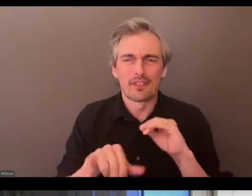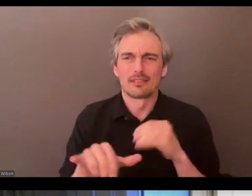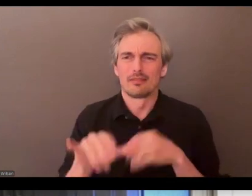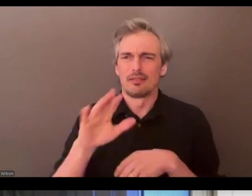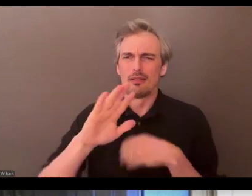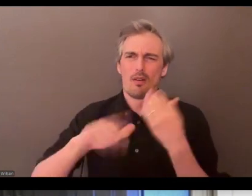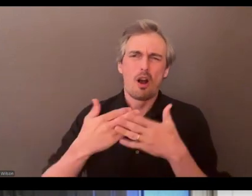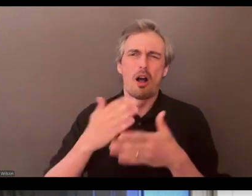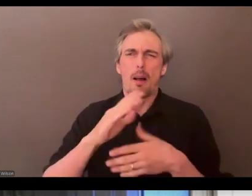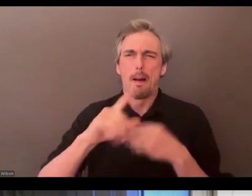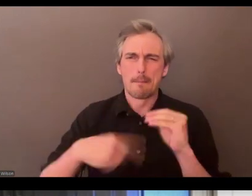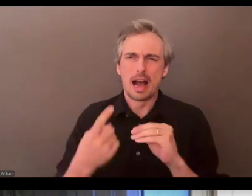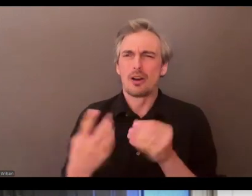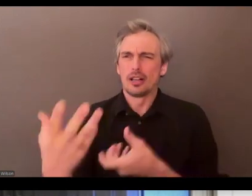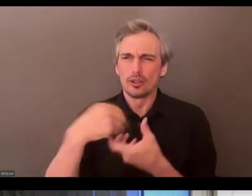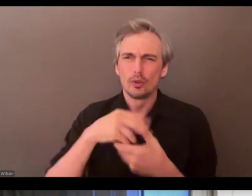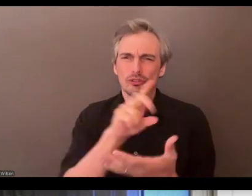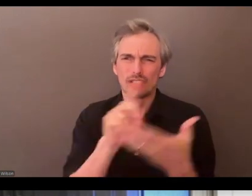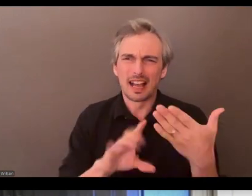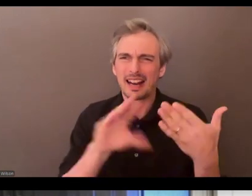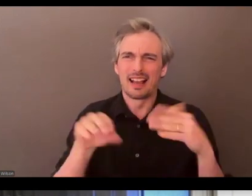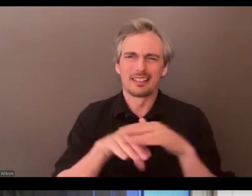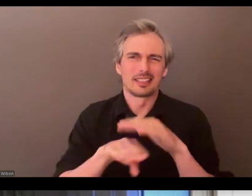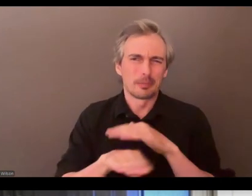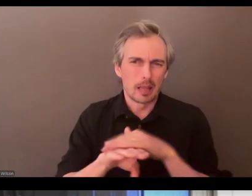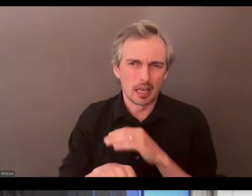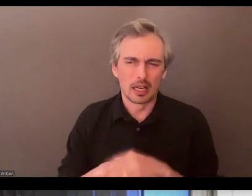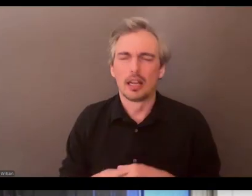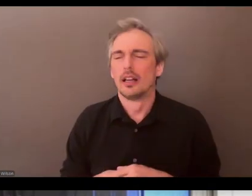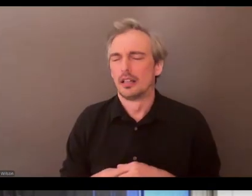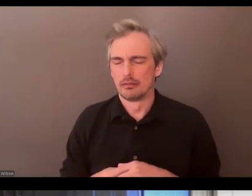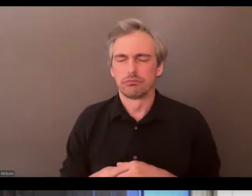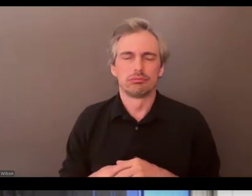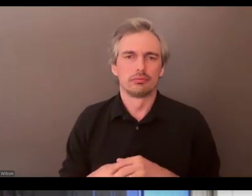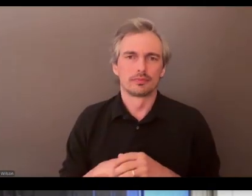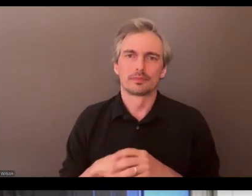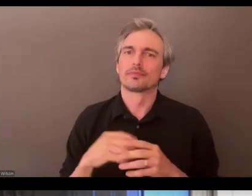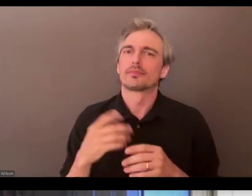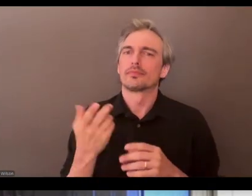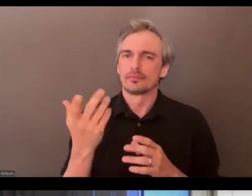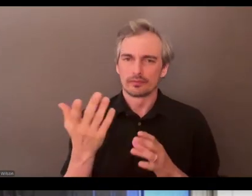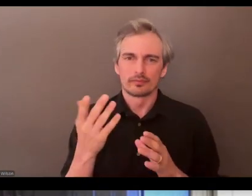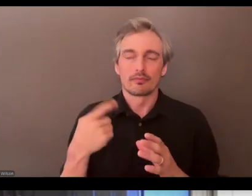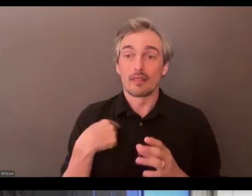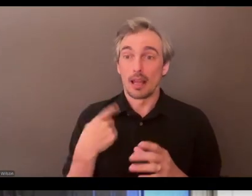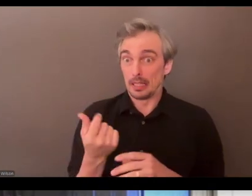少し偏見があるかもしれませんが、第 2章は特に素晴らしいです。 ぜひチェックしてみてください。